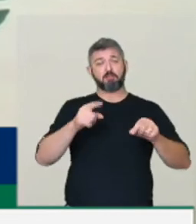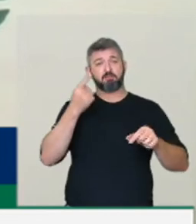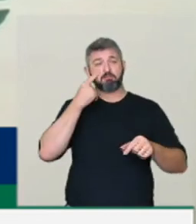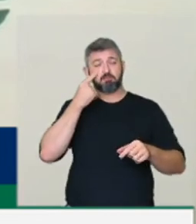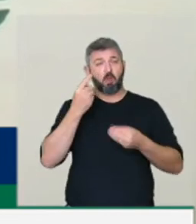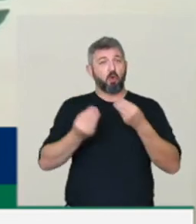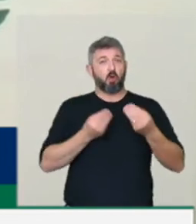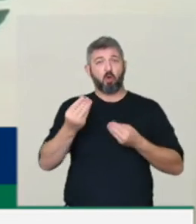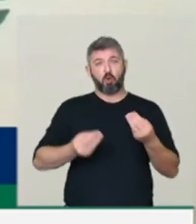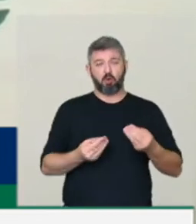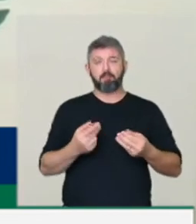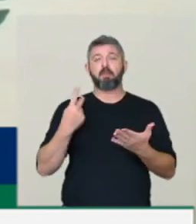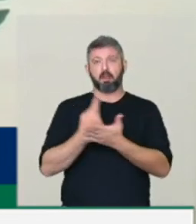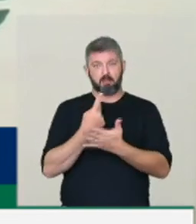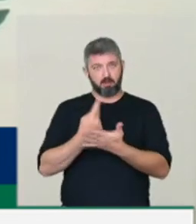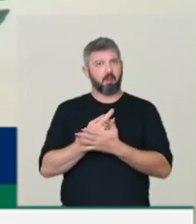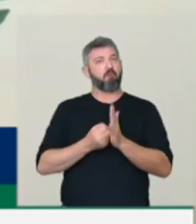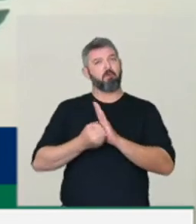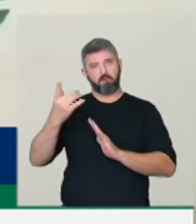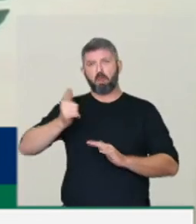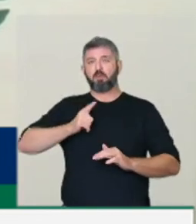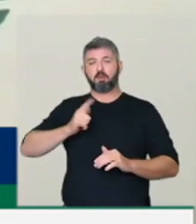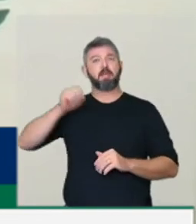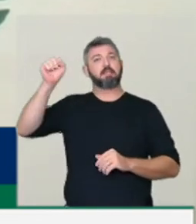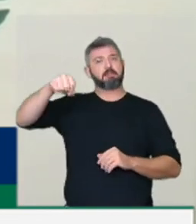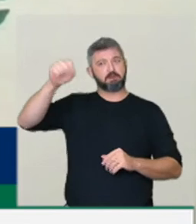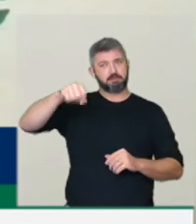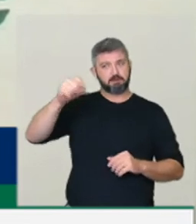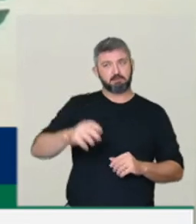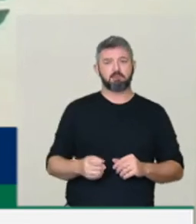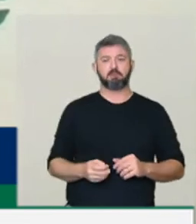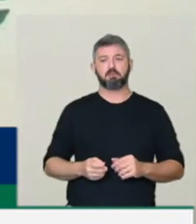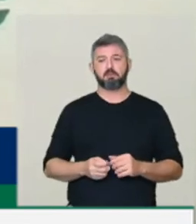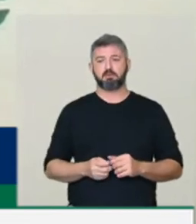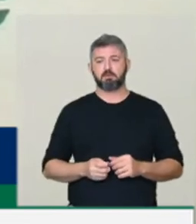COMO NO SENADO PRA BUSCAR ALTERNATIVAS. DE FATO HOUVE ERROS, MUITO ERROS AÍ DE ENCAMINHAMENTO, DE